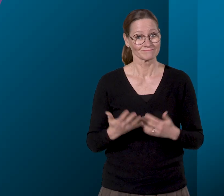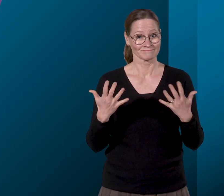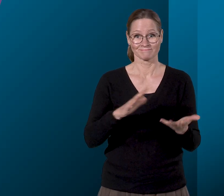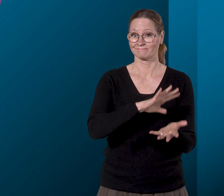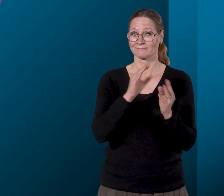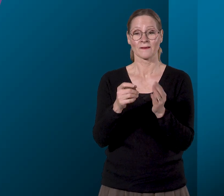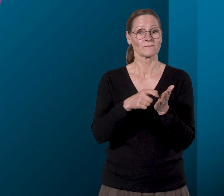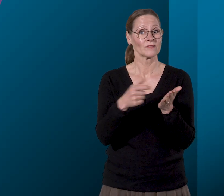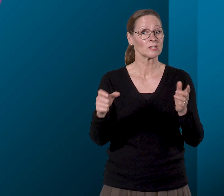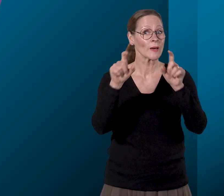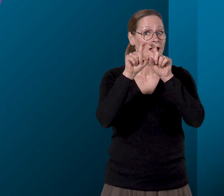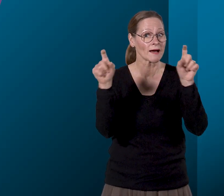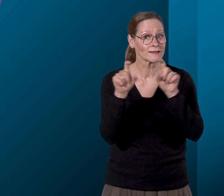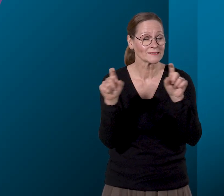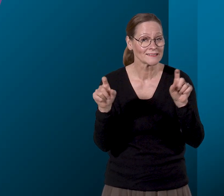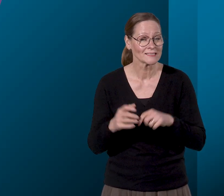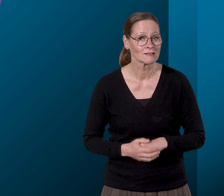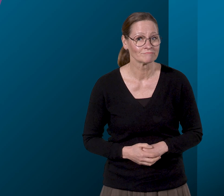Tässä tämän viikon aiheet.